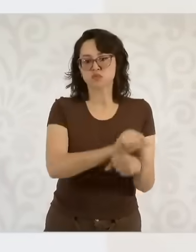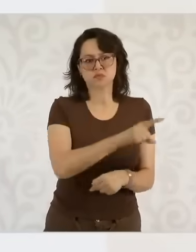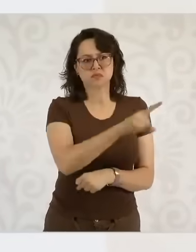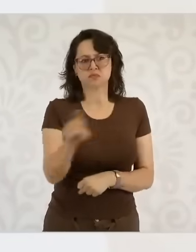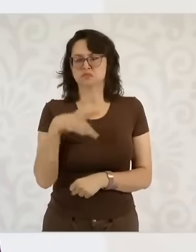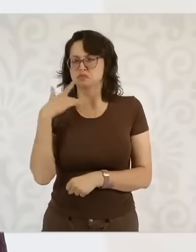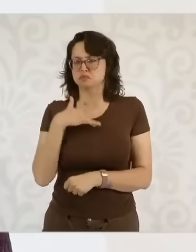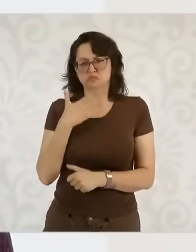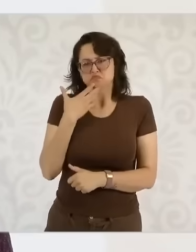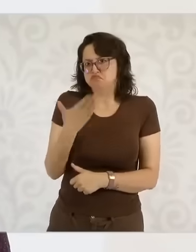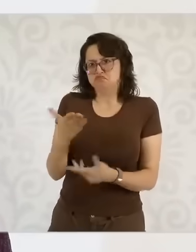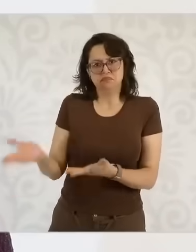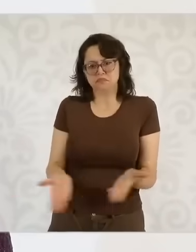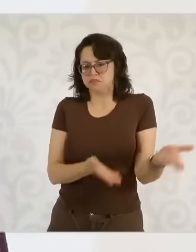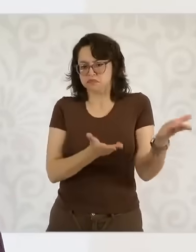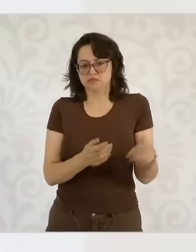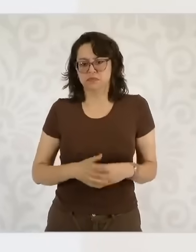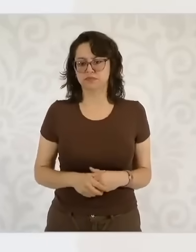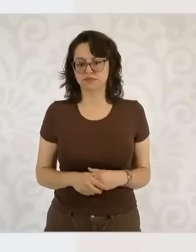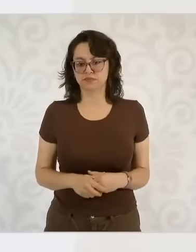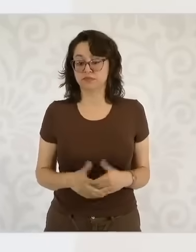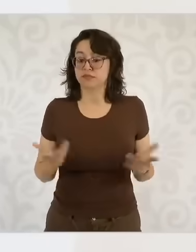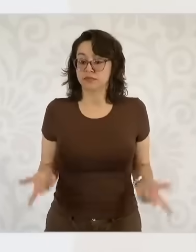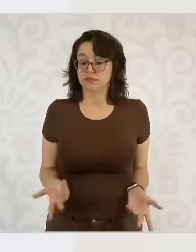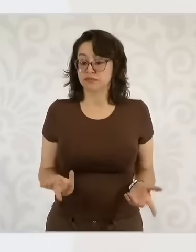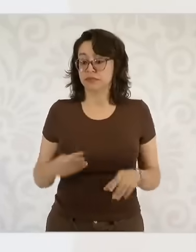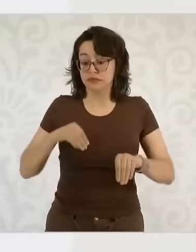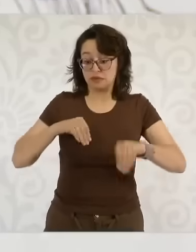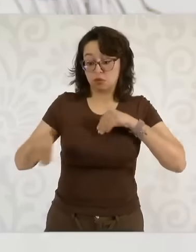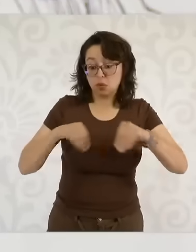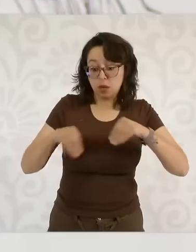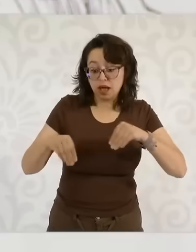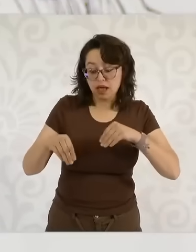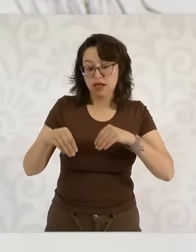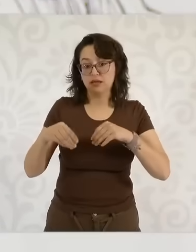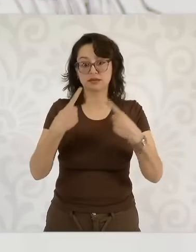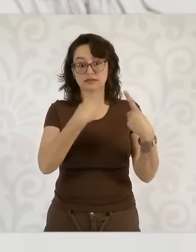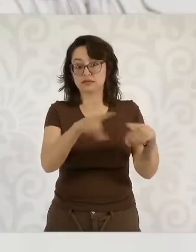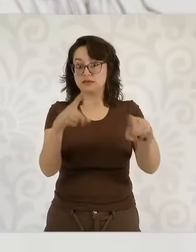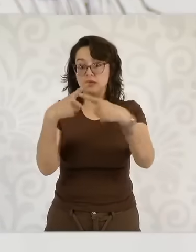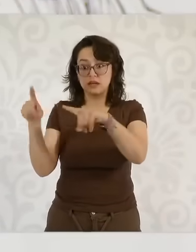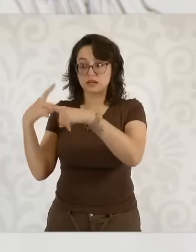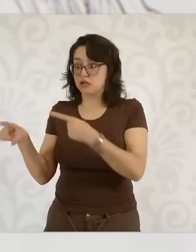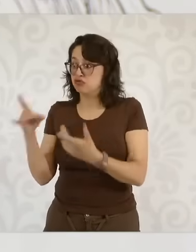problema en relación a ello Entonces movilizarse tiene que ver con todo esto ¿no en algún momento